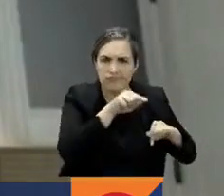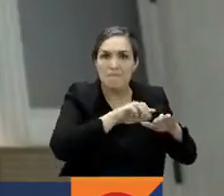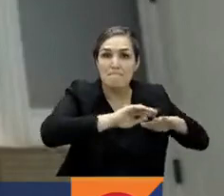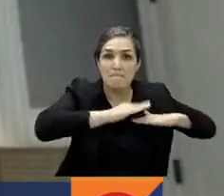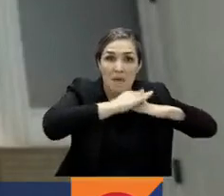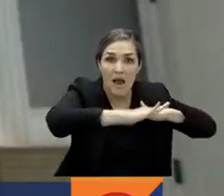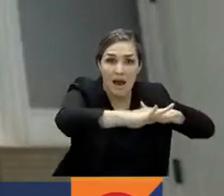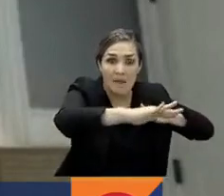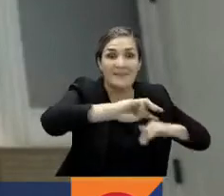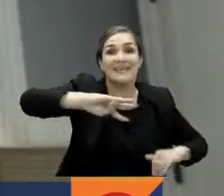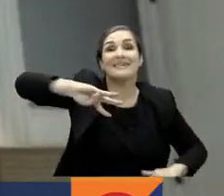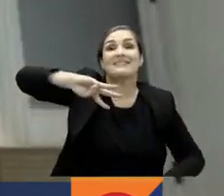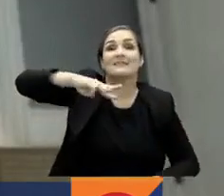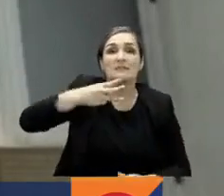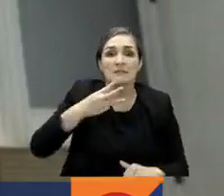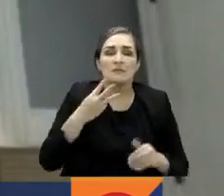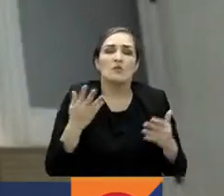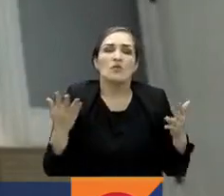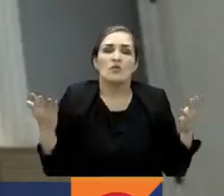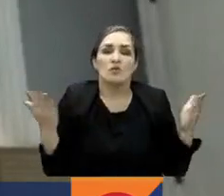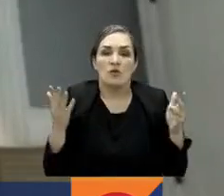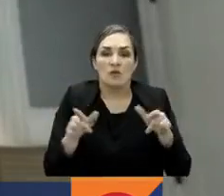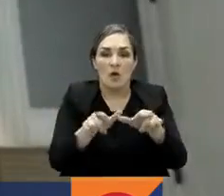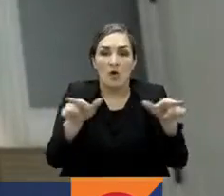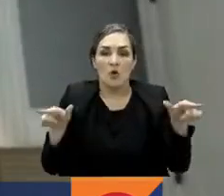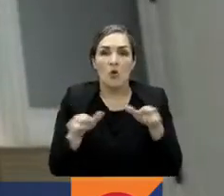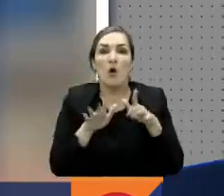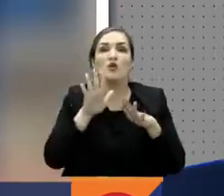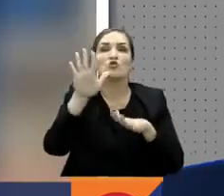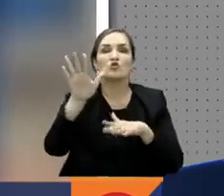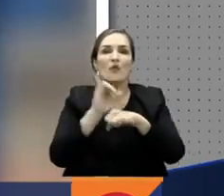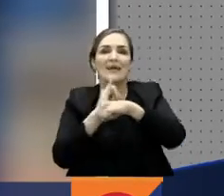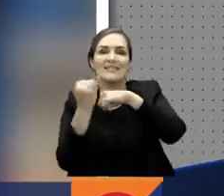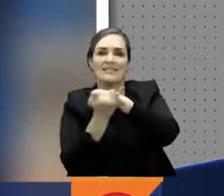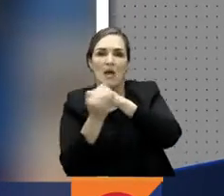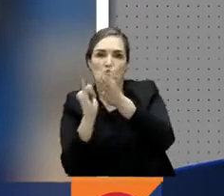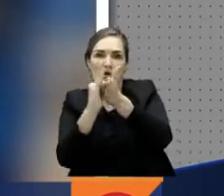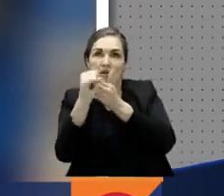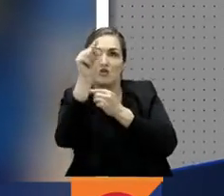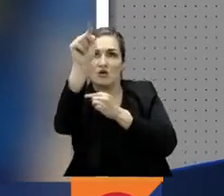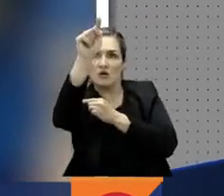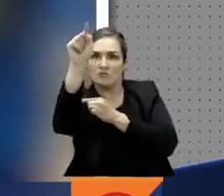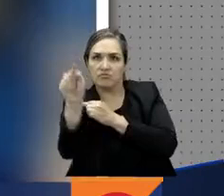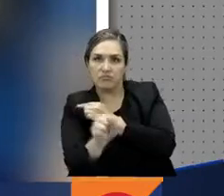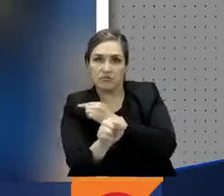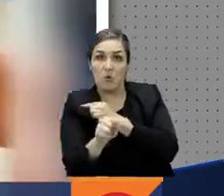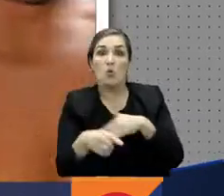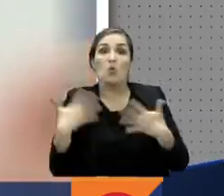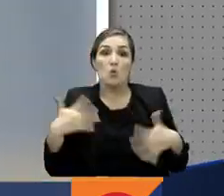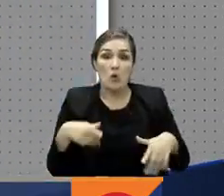CALIFORNIA EN LOS AÁNGELES